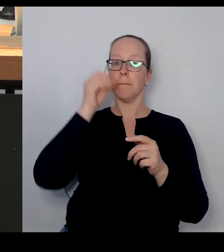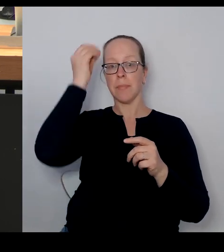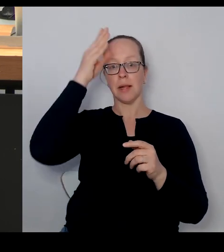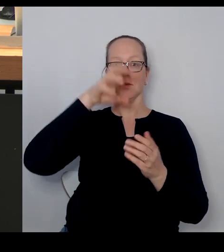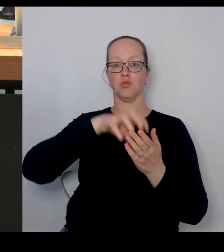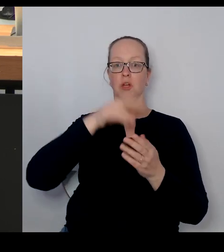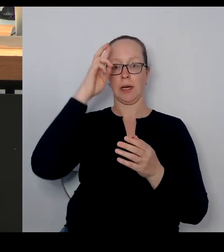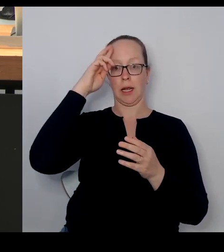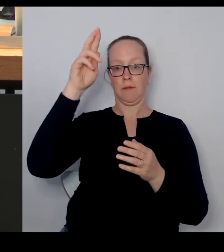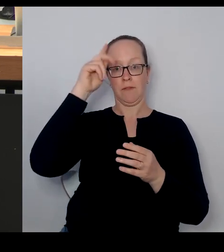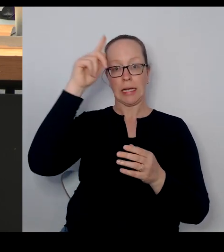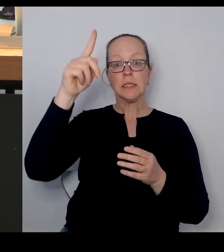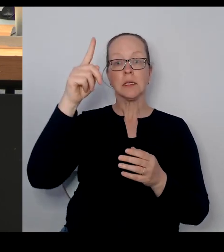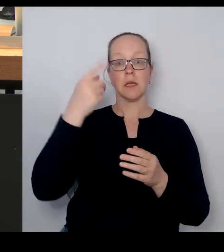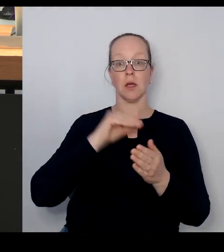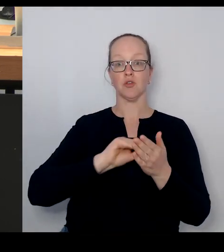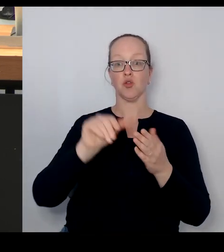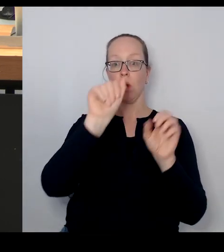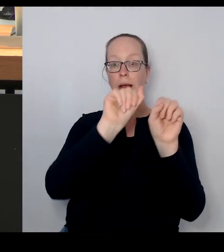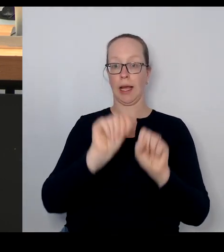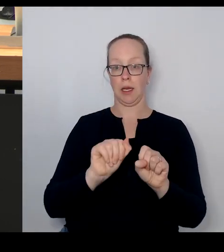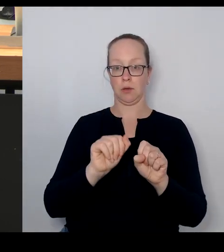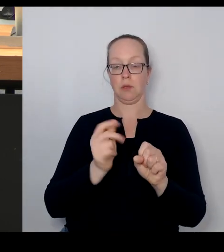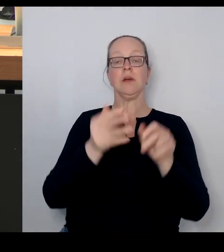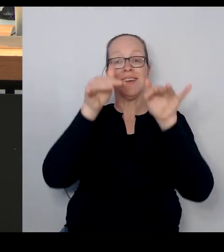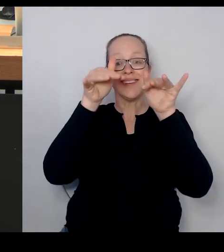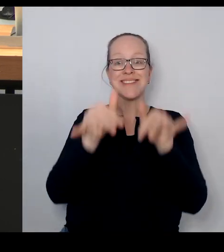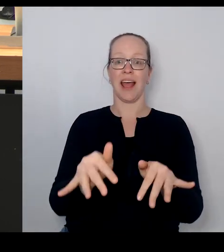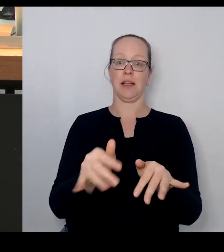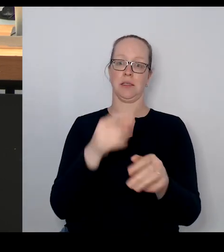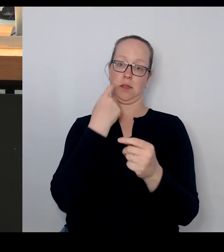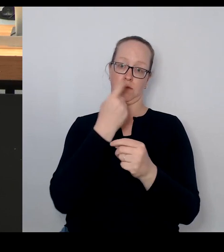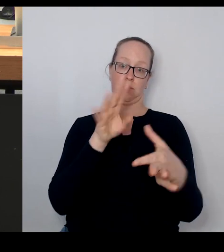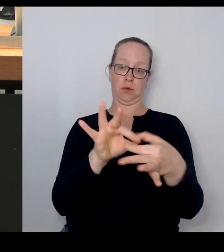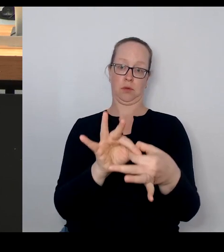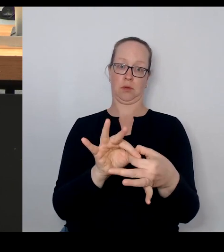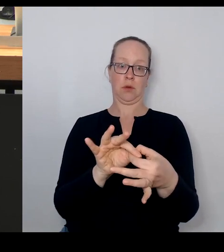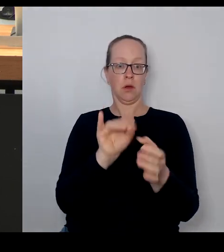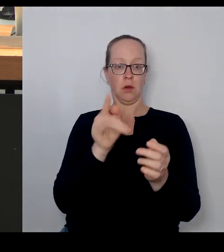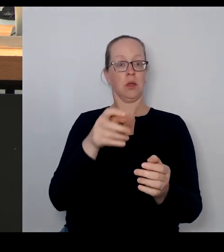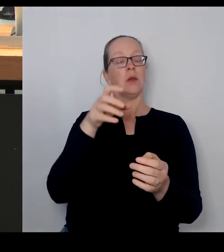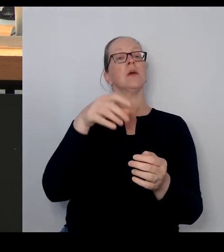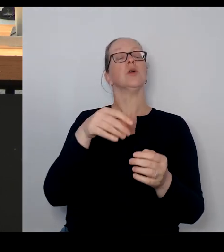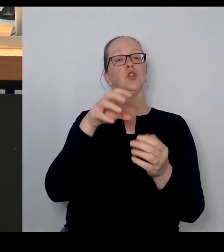Jetzt ist sie heute nicht da. Aber für diese Erkenntnis muss mensch auch nicht Bildungsstadträtin gewesen sein.